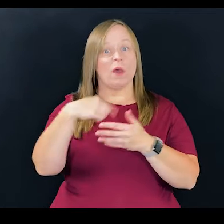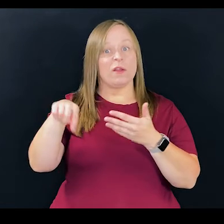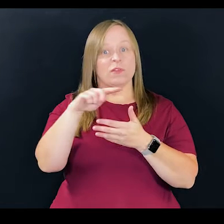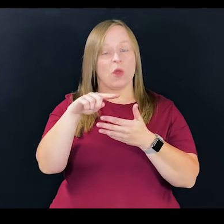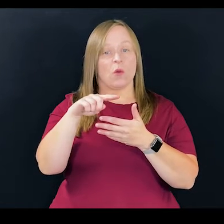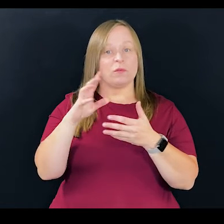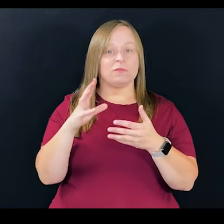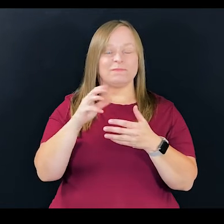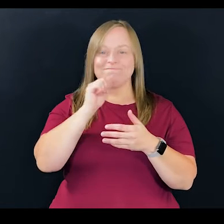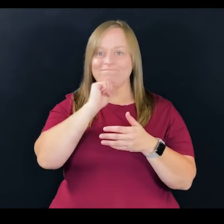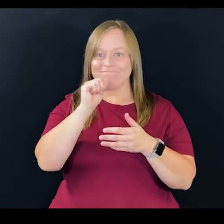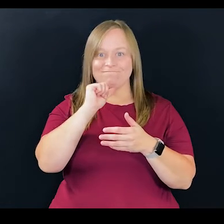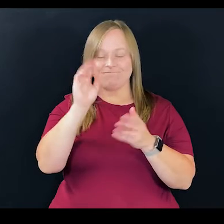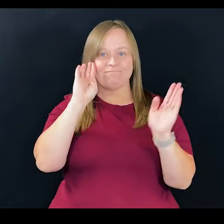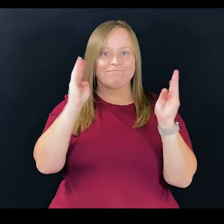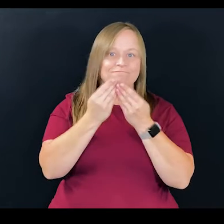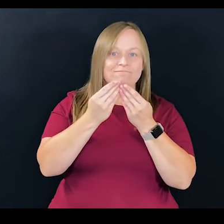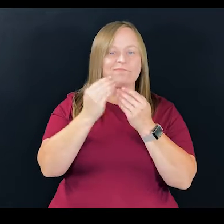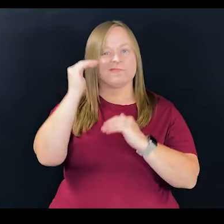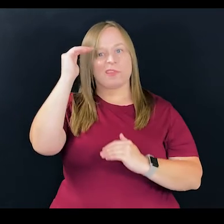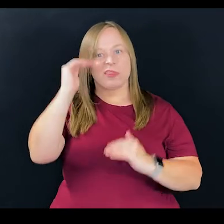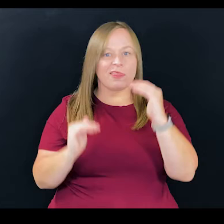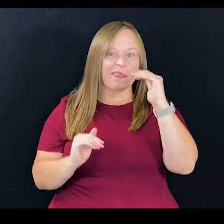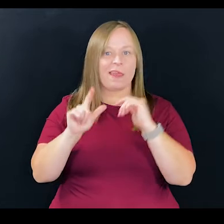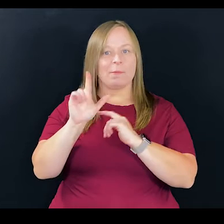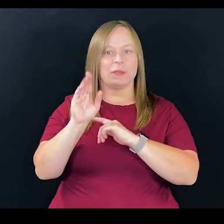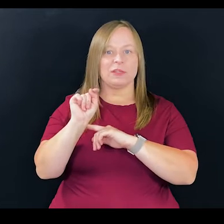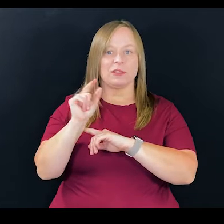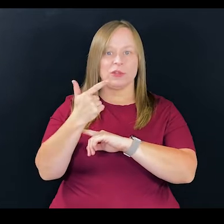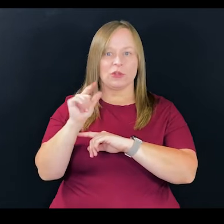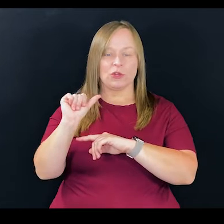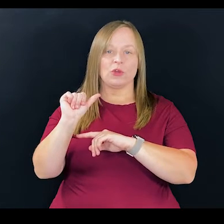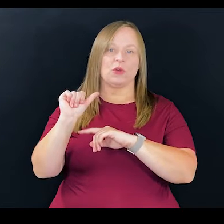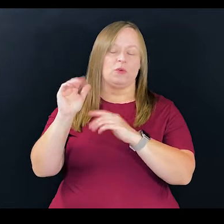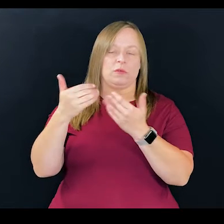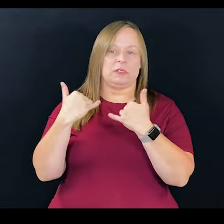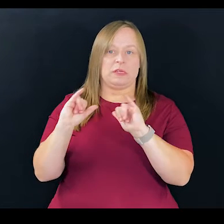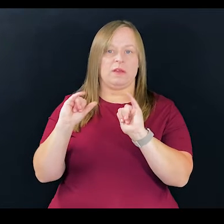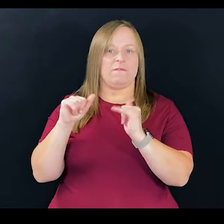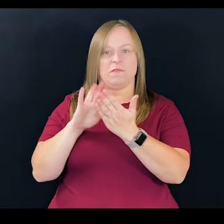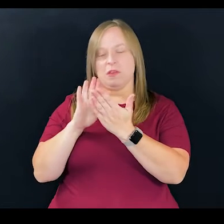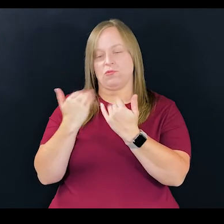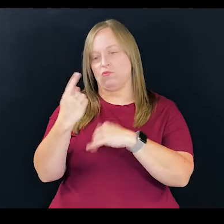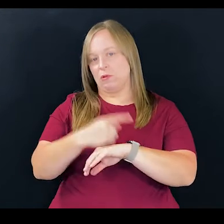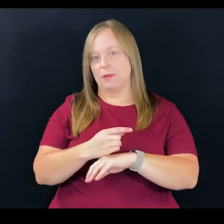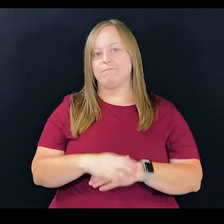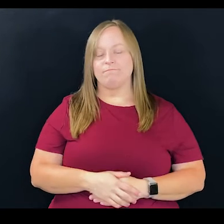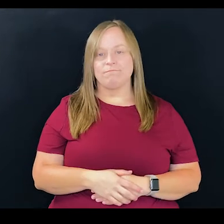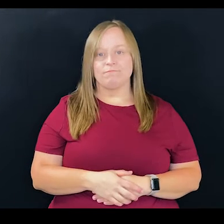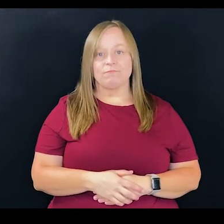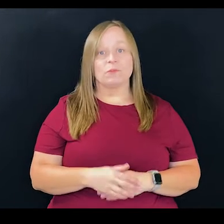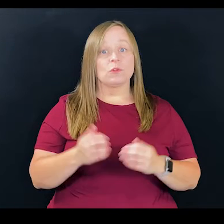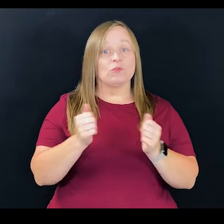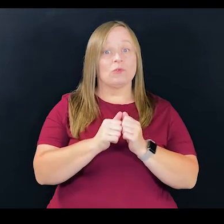y uno de ellos es la intolerancia y la desigualdad que aún enfrenta la comunidad LGBTQ.